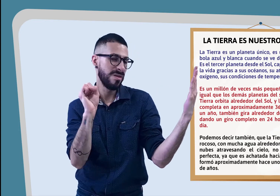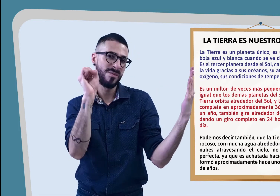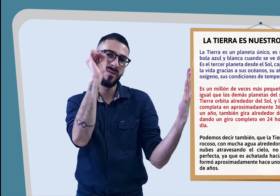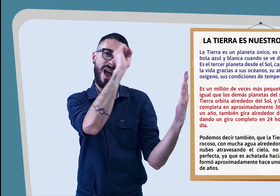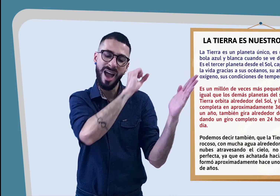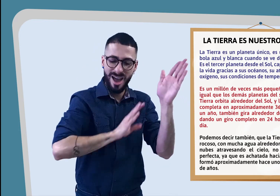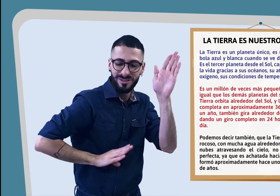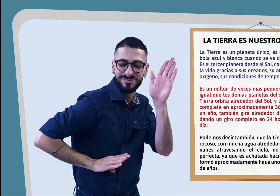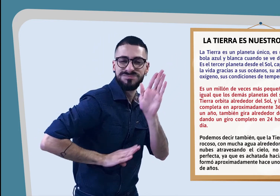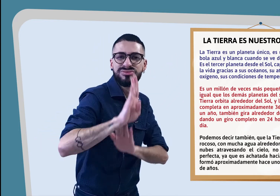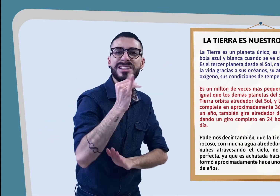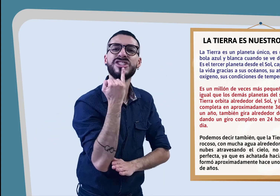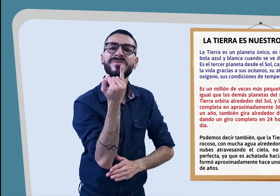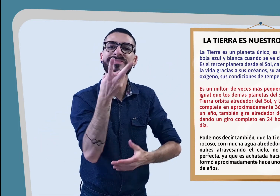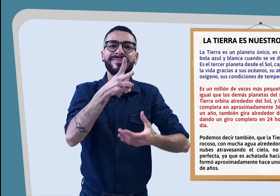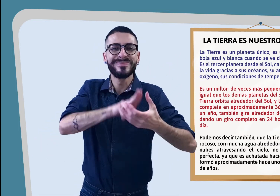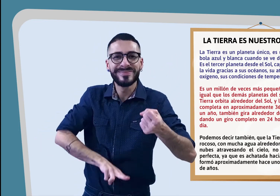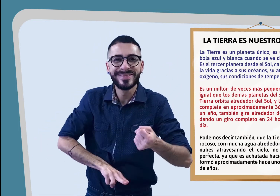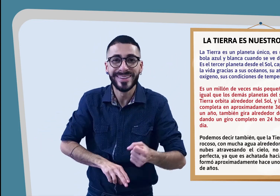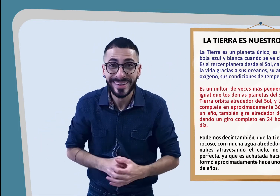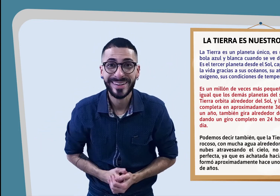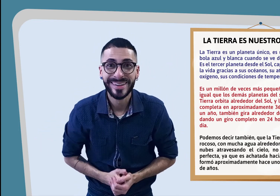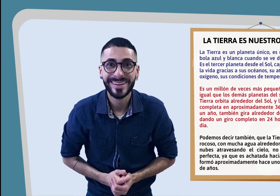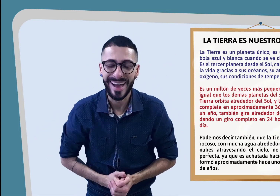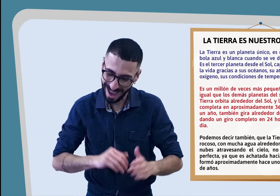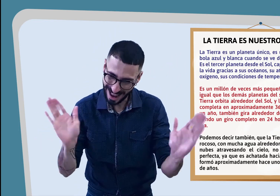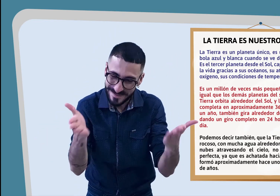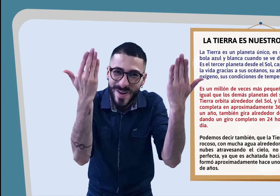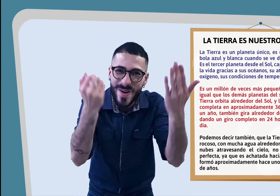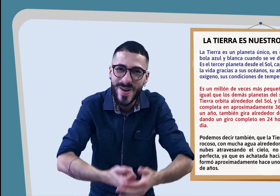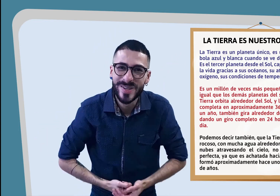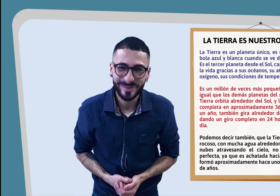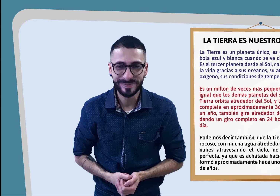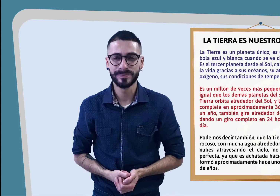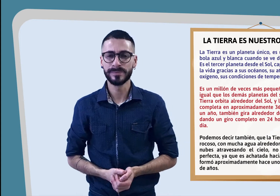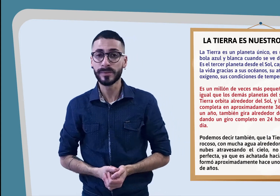Esto los ayudará a seguir avanzando y lograr ser bilingües. ¡Mucho ánimo!